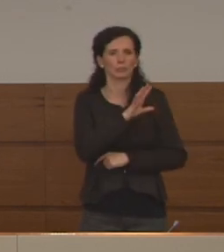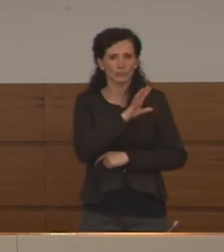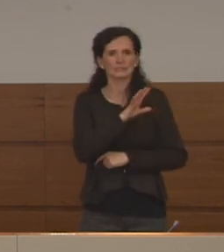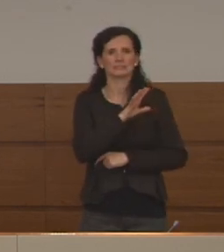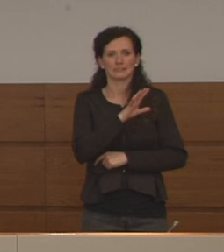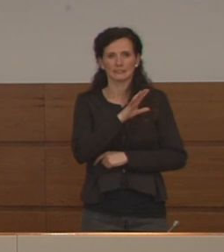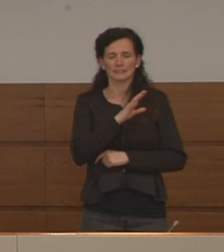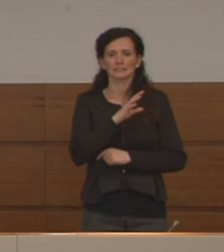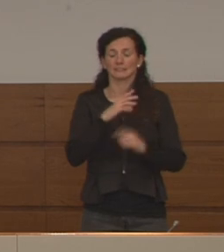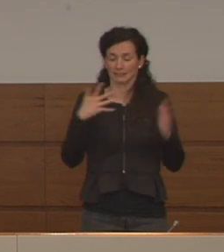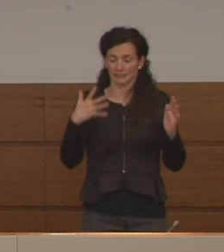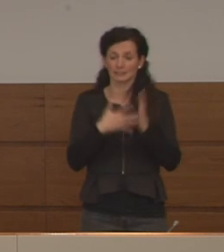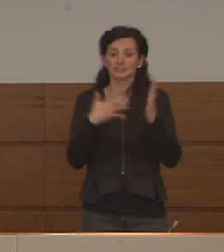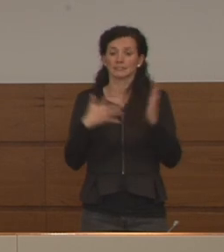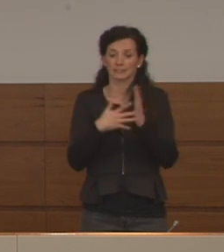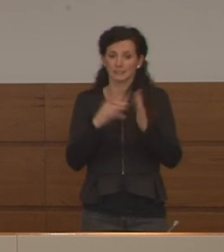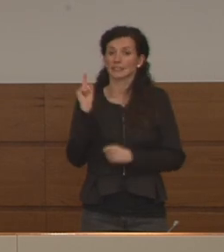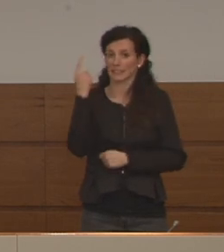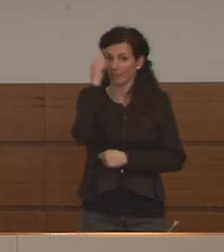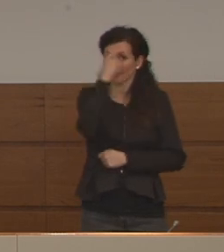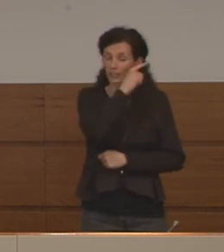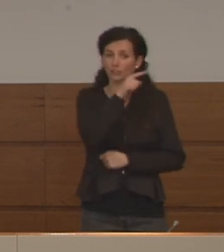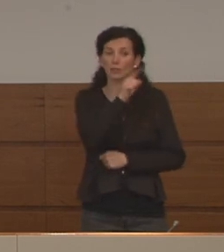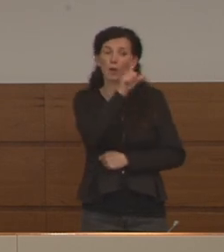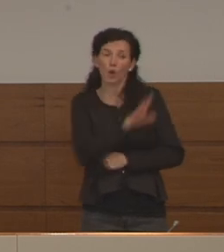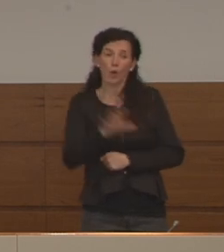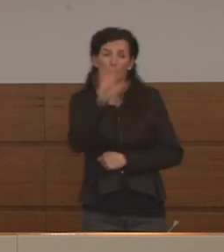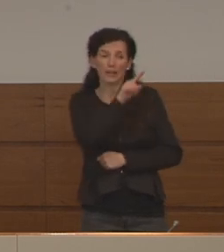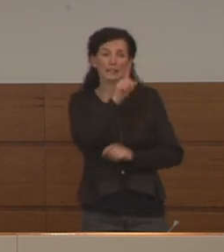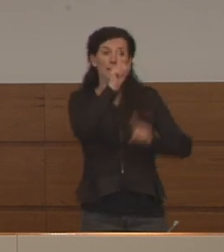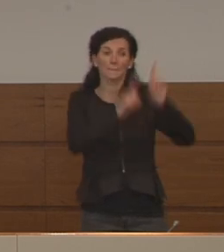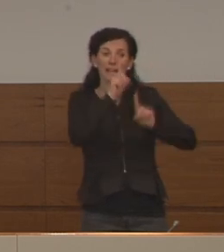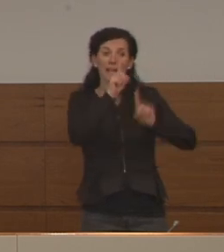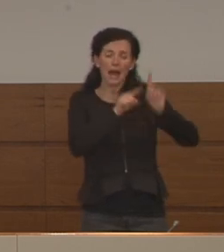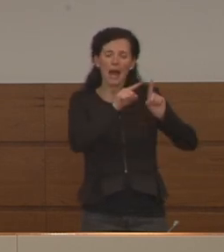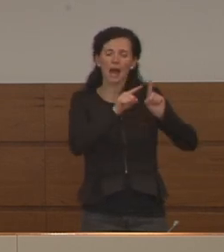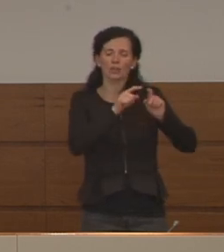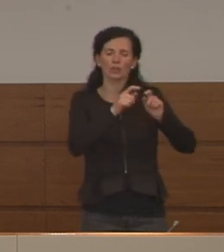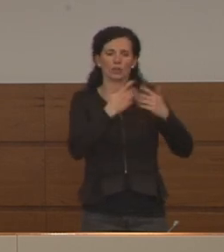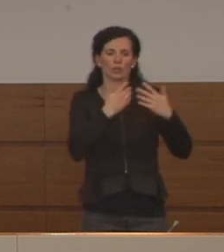articolata, una Regione ad altissima capacità produttiva, è una regione ad altissima